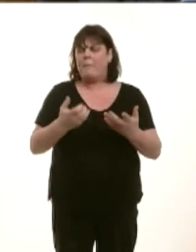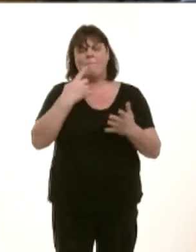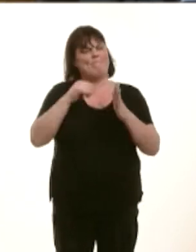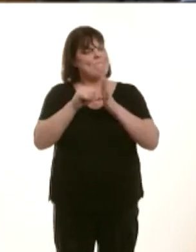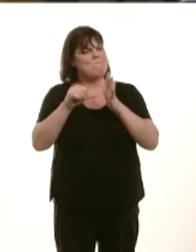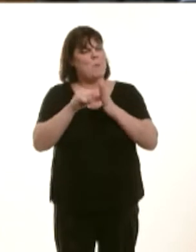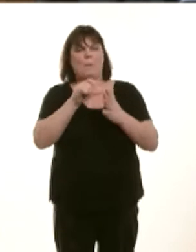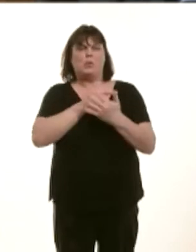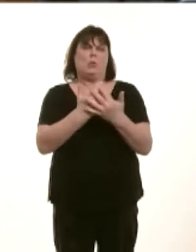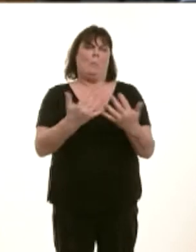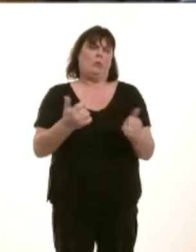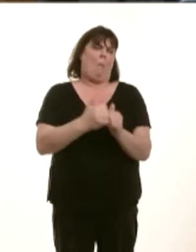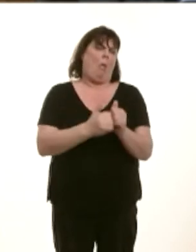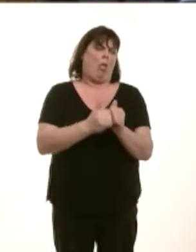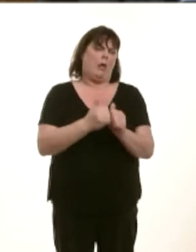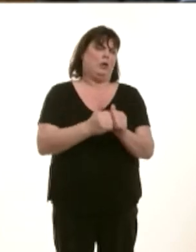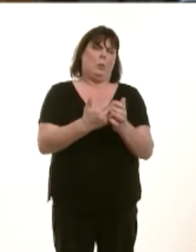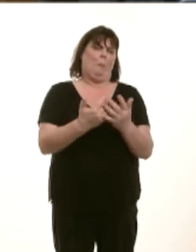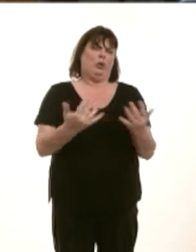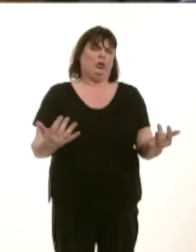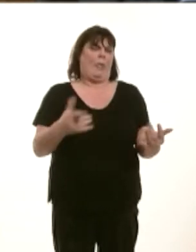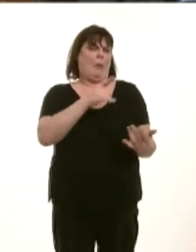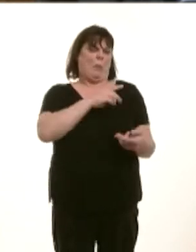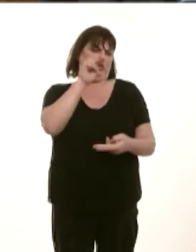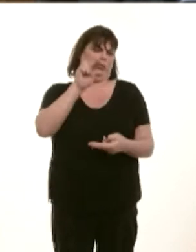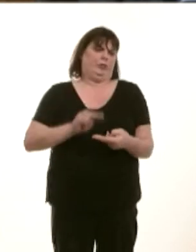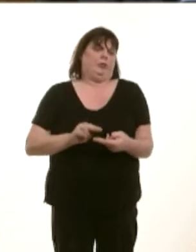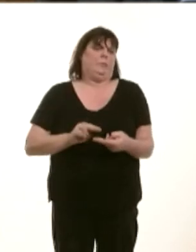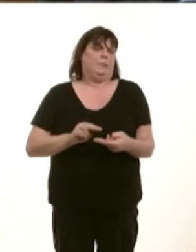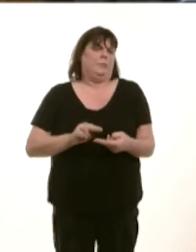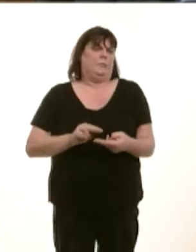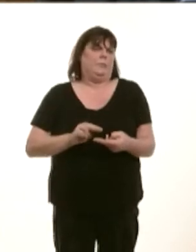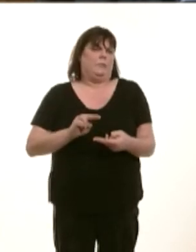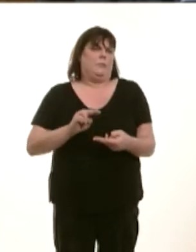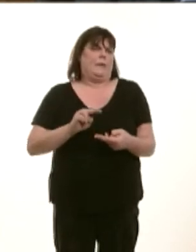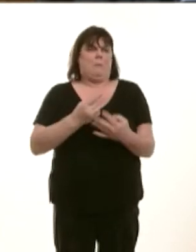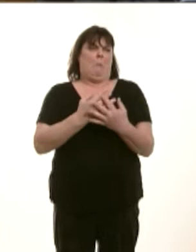yr unig reswmópam maeír pris wedi gostwng. Rydym ni gyd yn gwybod beth sydd wedi digwydd